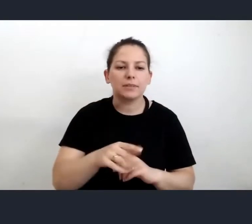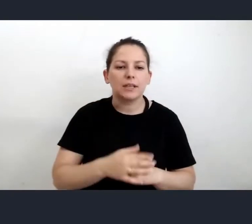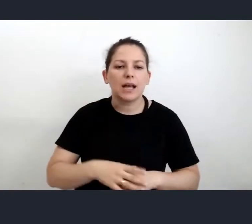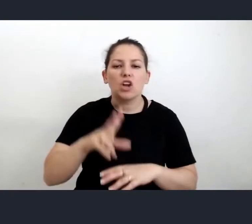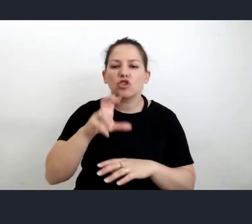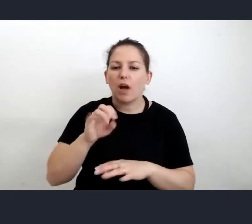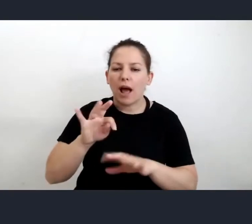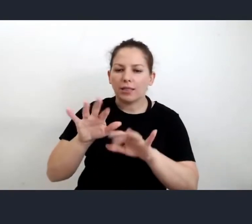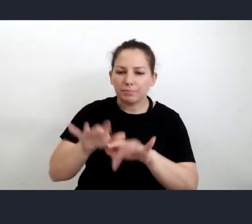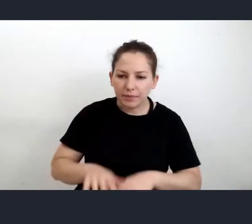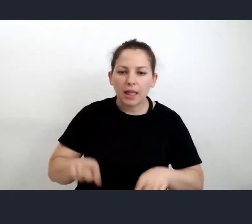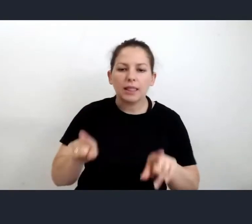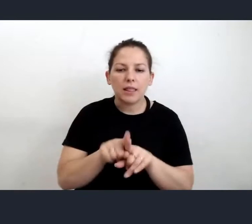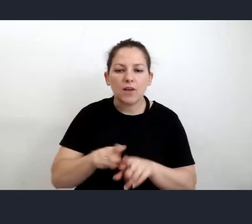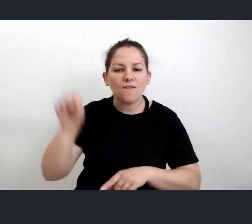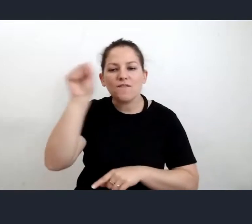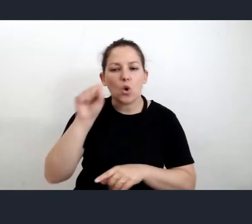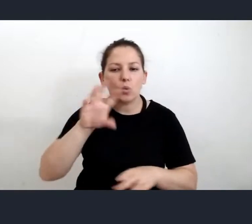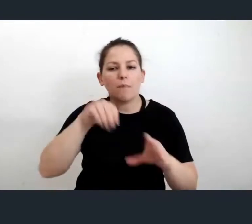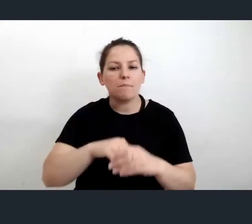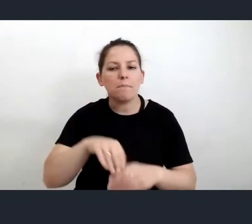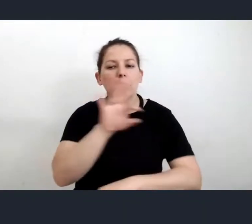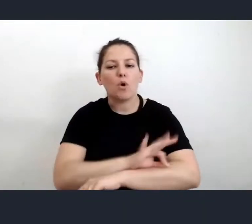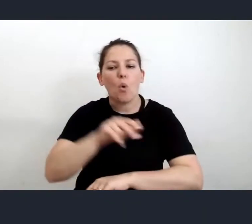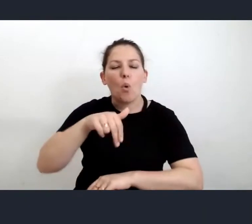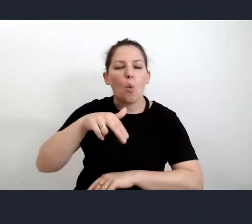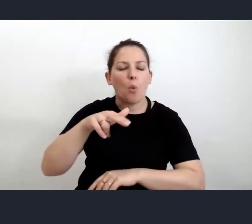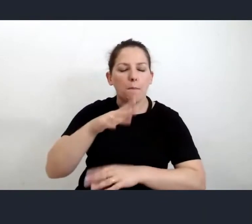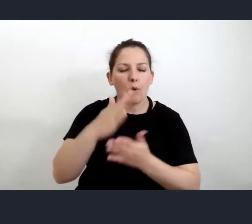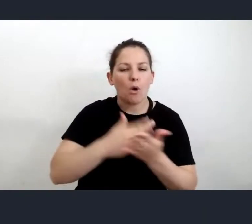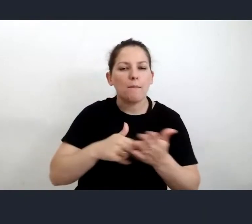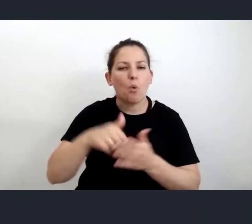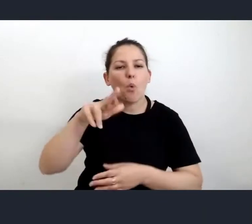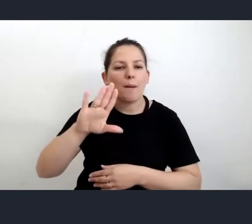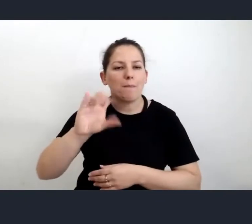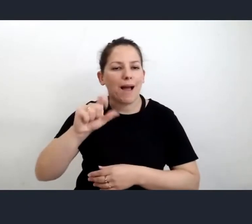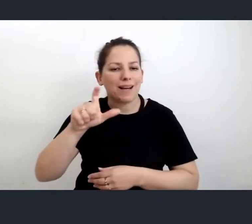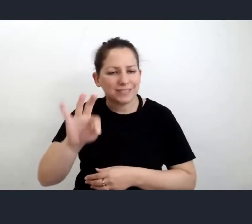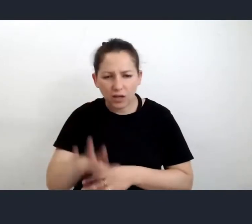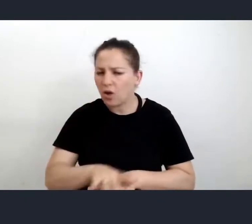że również bierze udział w projektach z programu URBACT. Oczywiście wiele miast bierze udział z Polski